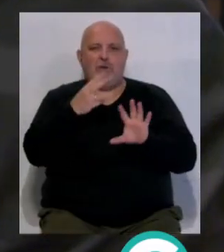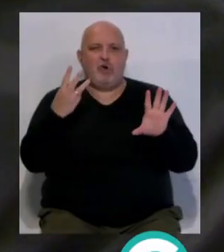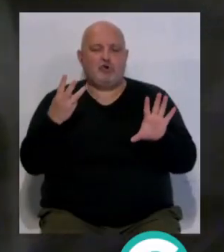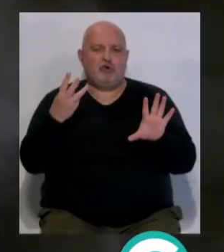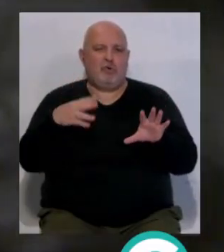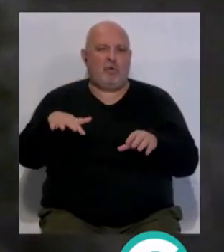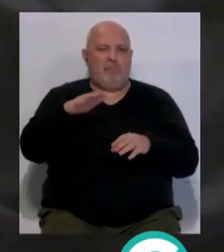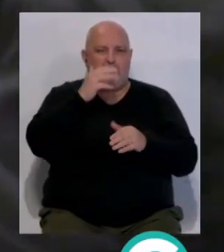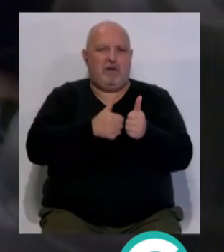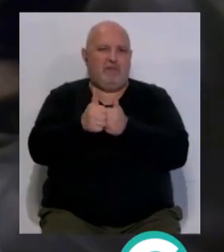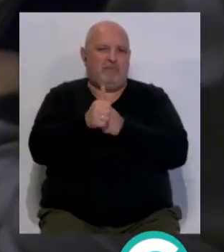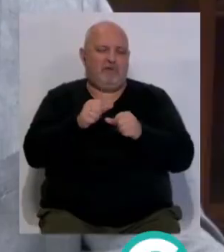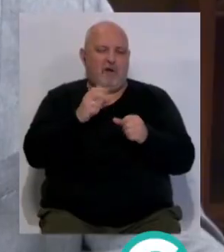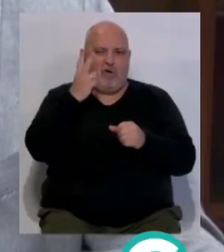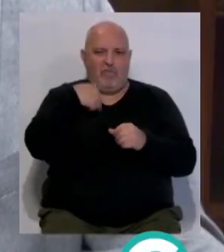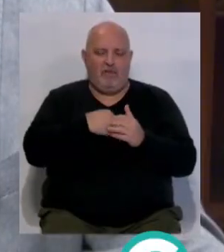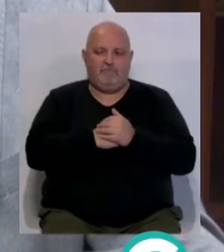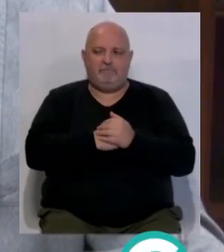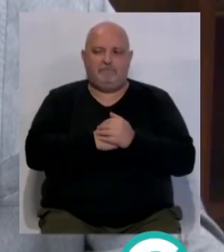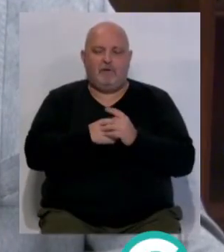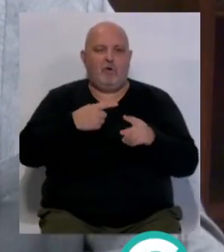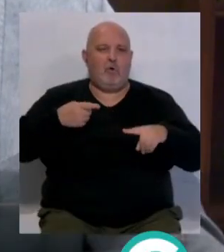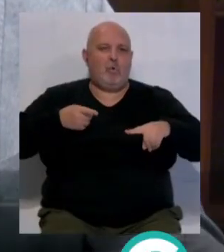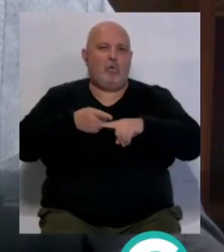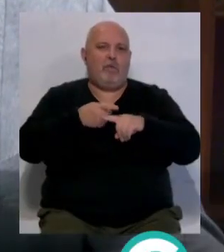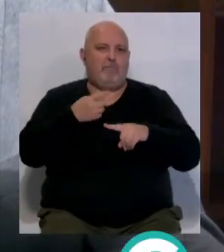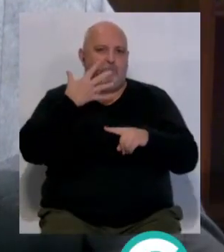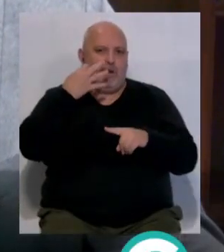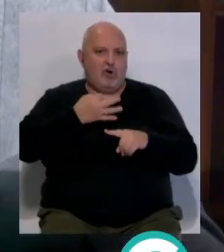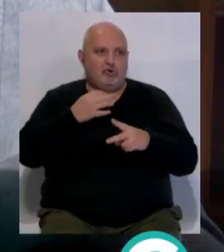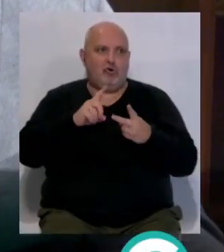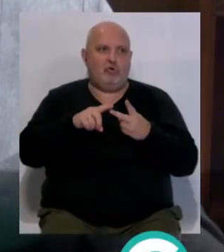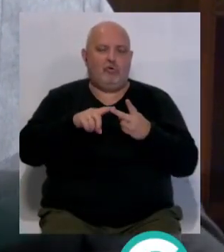lugares prioritarios para la 11 eh los cruces más conflictivos más transitados en los que de